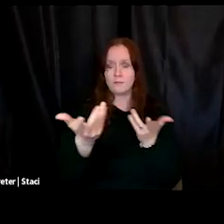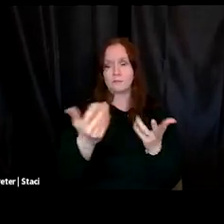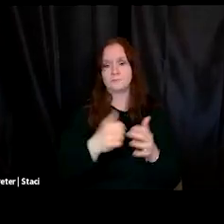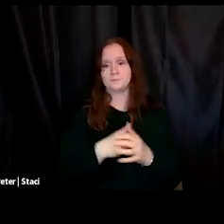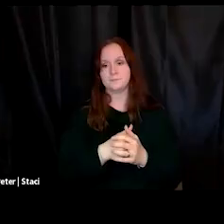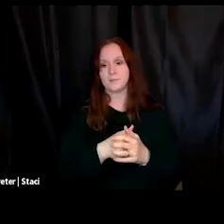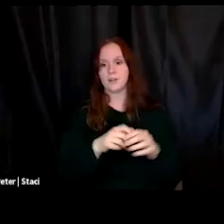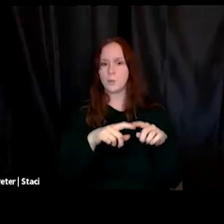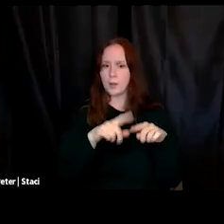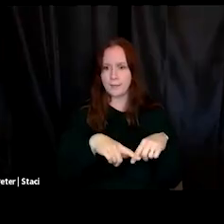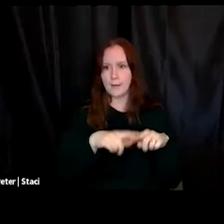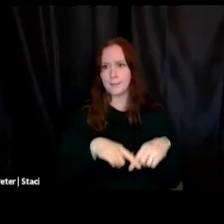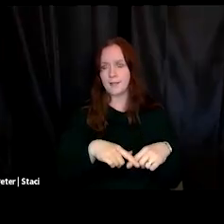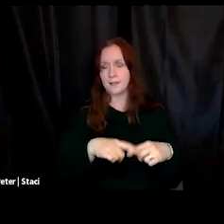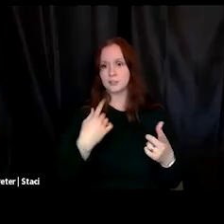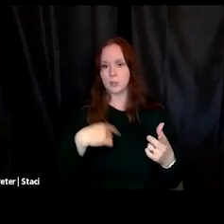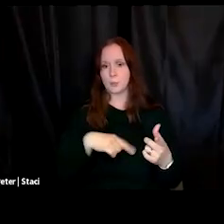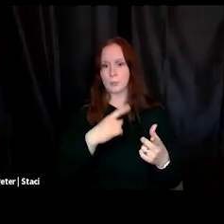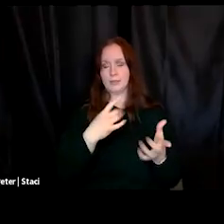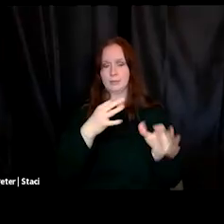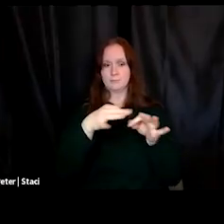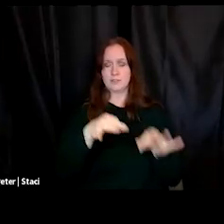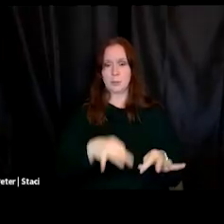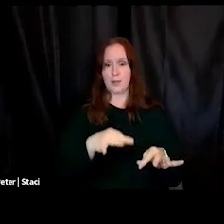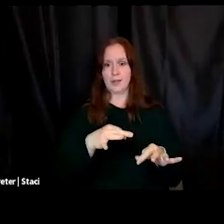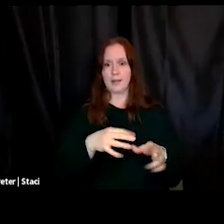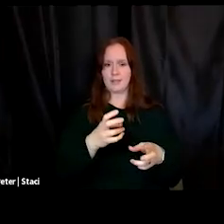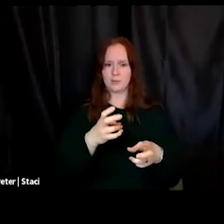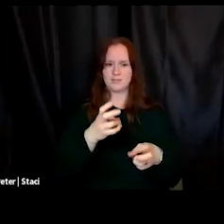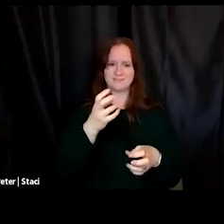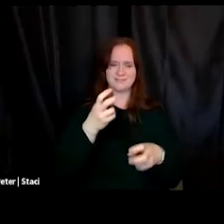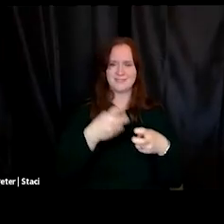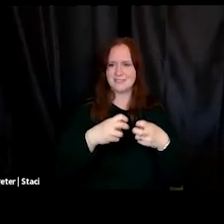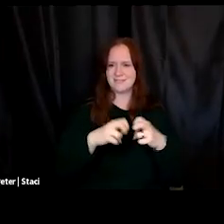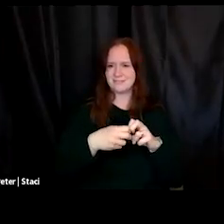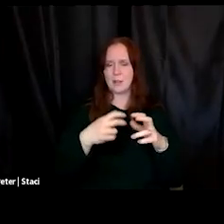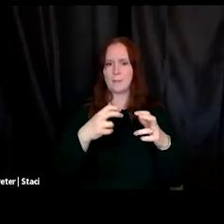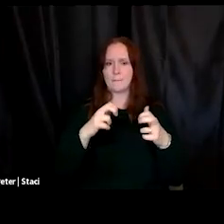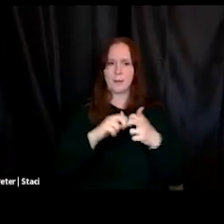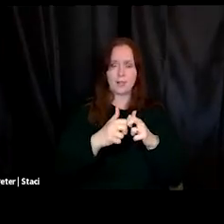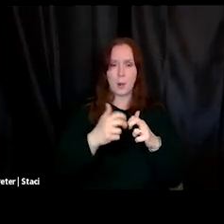hay directores de comunicaciones regionales y otro personal disponible.